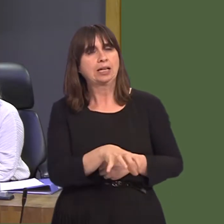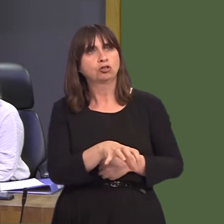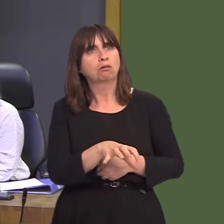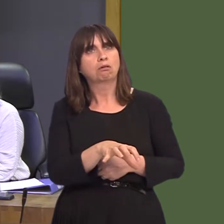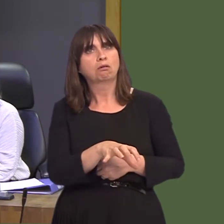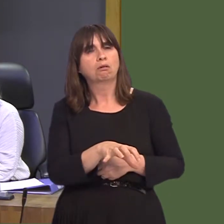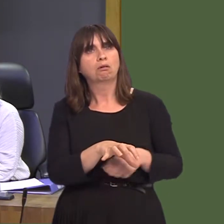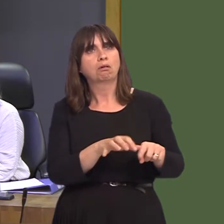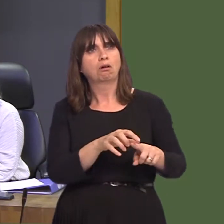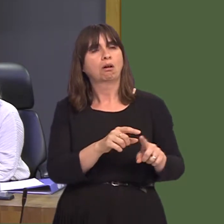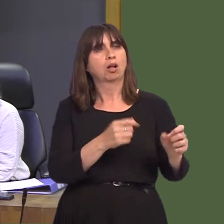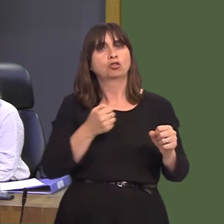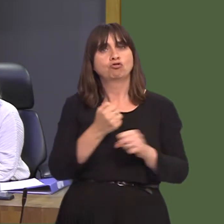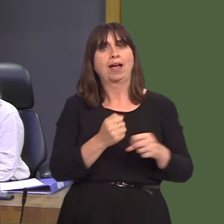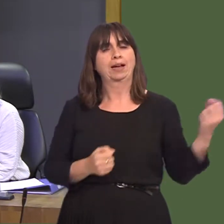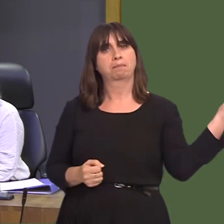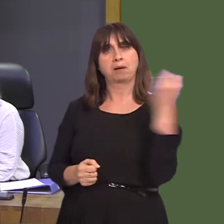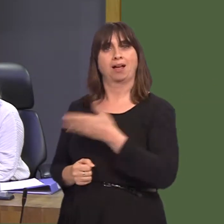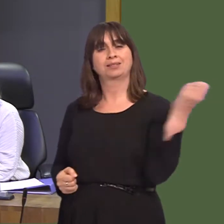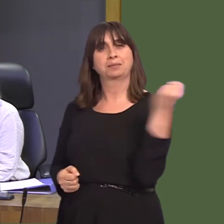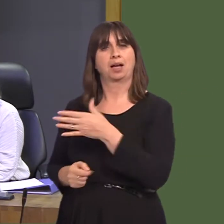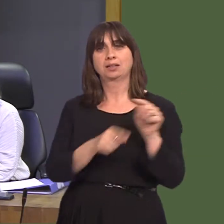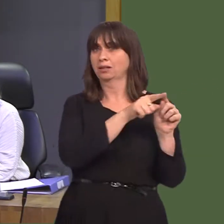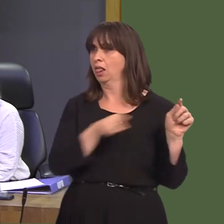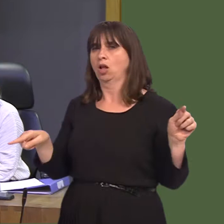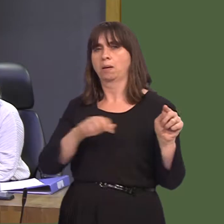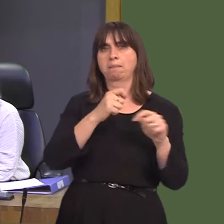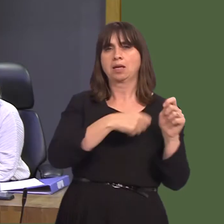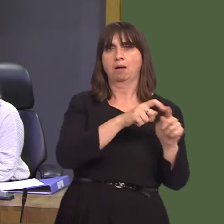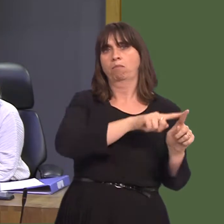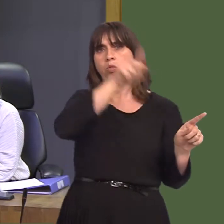‚'r syniad yma wedi cael ei arfarnuín ddilys yw taw Llywodraeth Cymru sydd wedi comisiynu